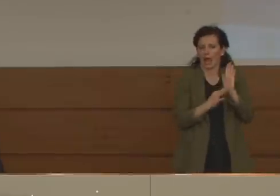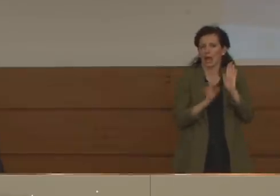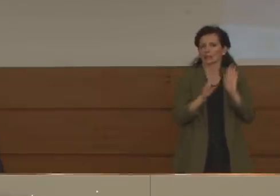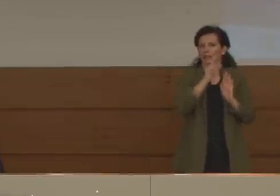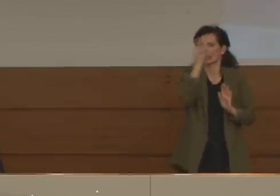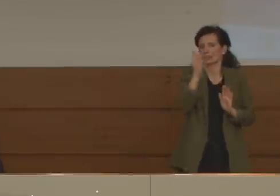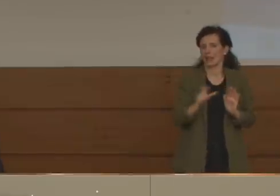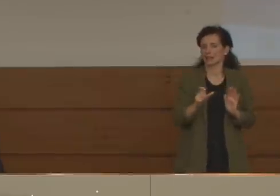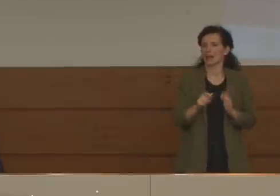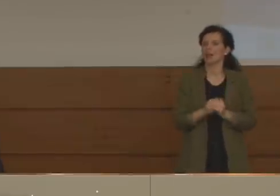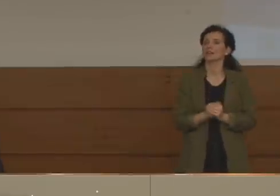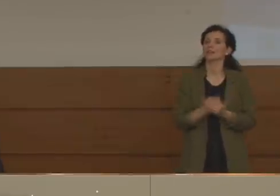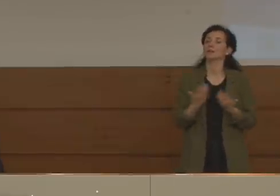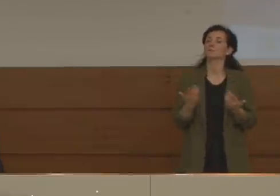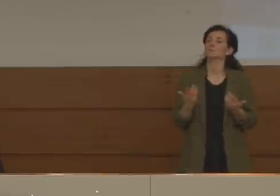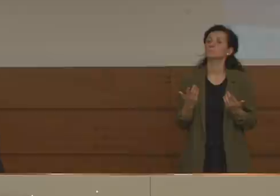Sa, fin quando non fa un'indagine